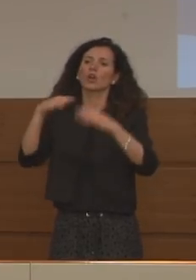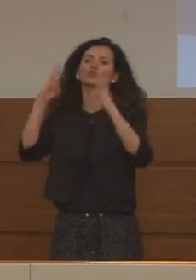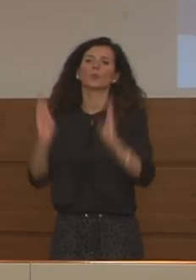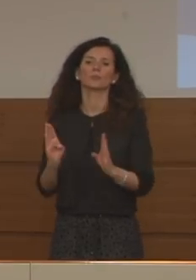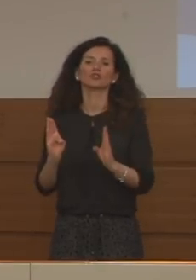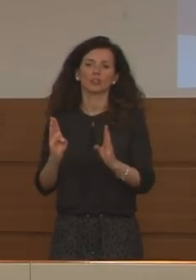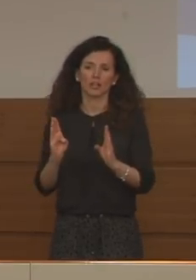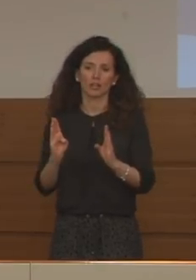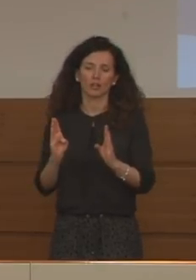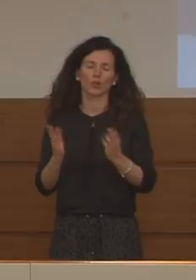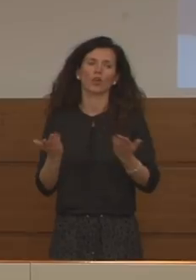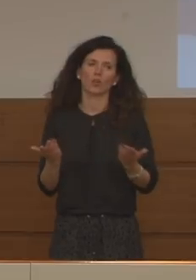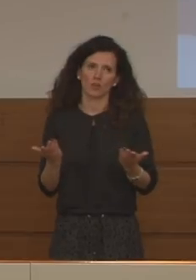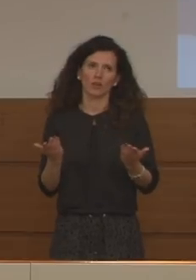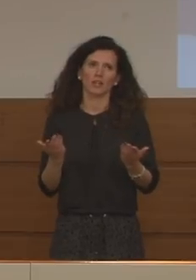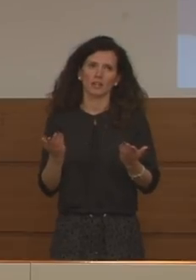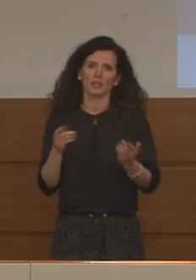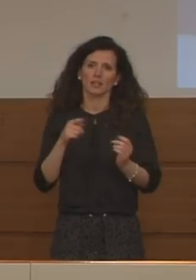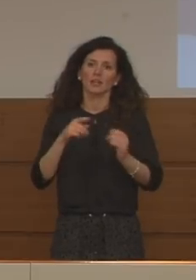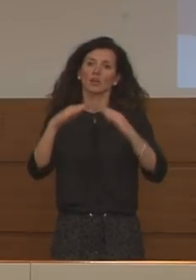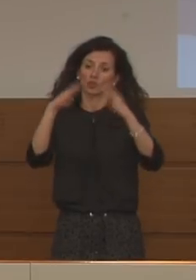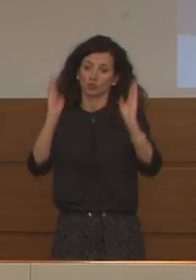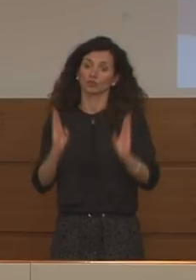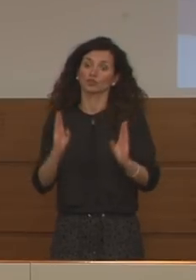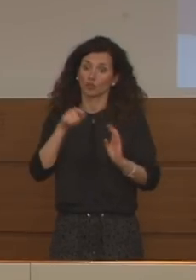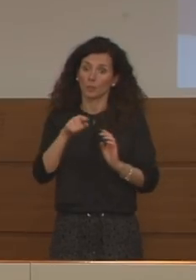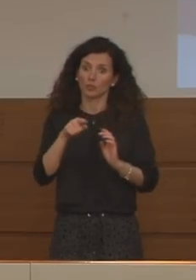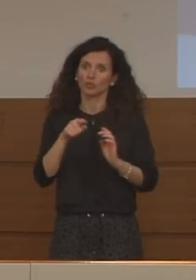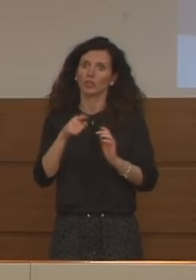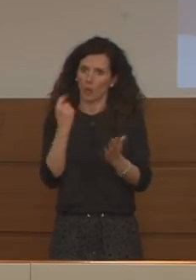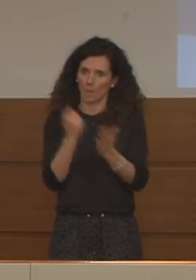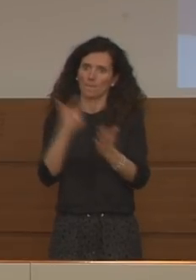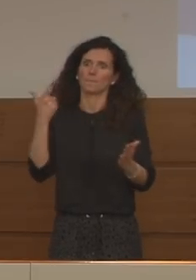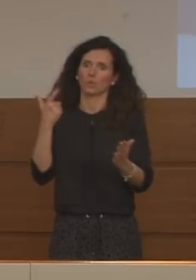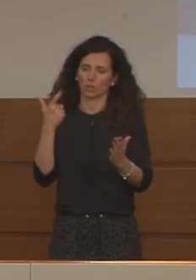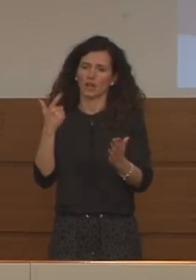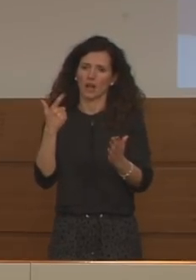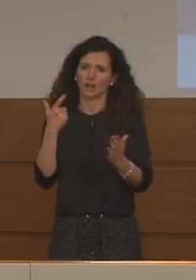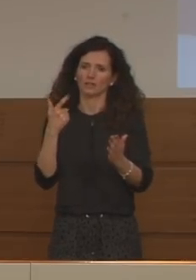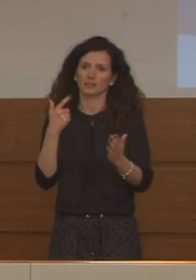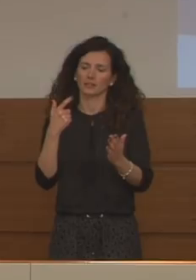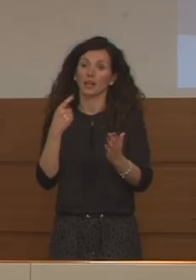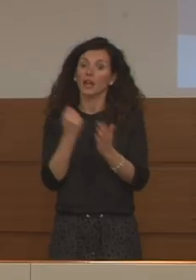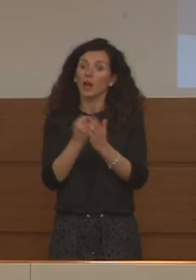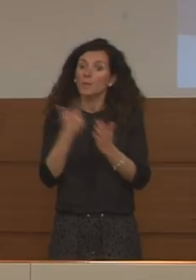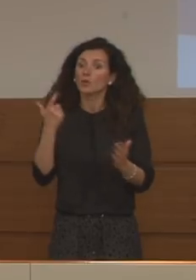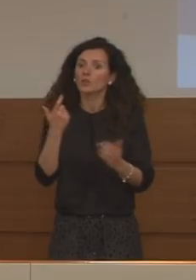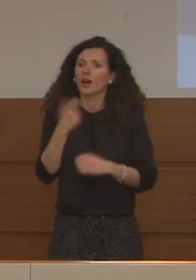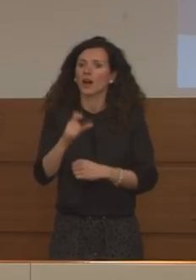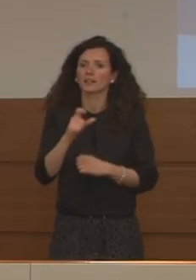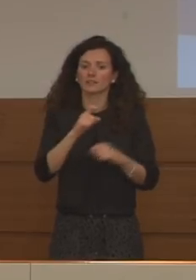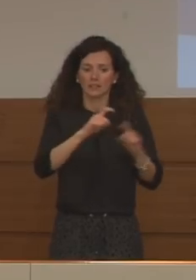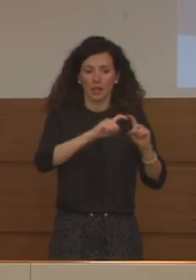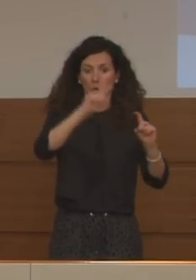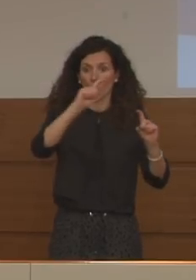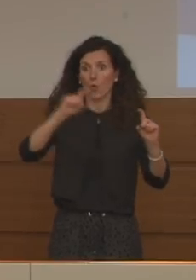importanti per fare in modo che la curva una volta auspicabilmente, non sappiamo